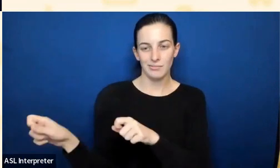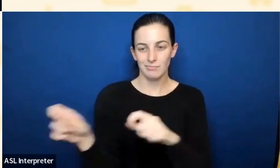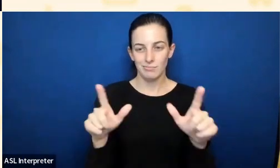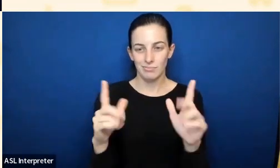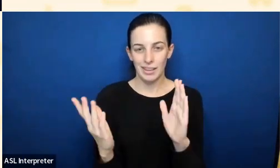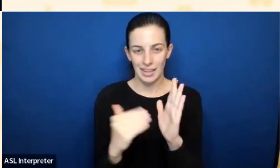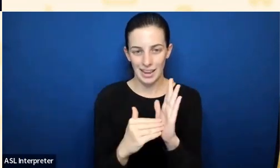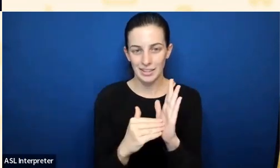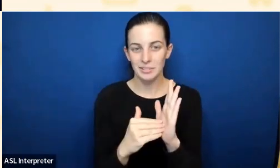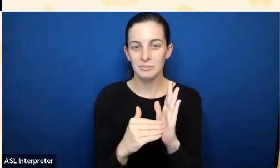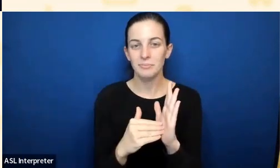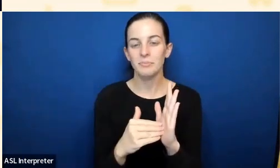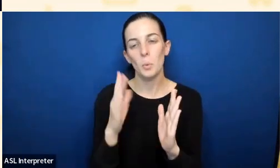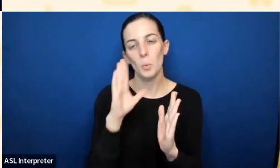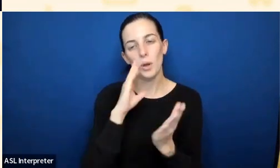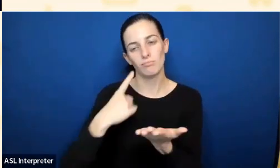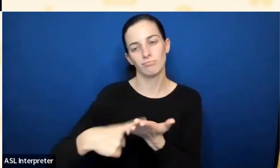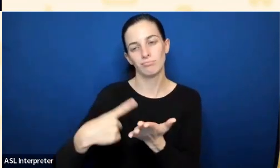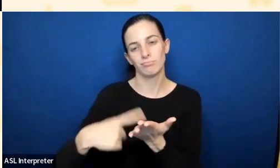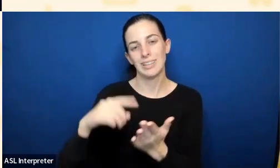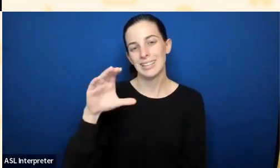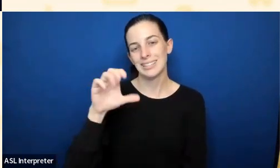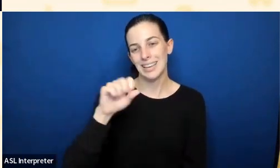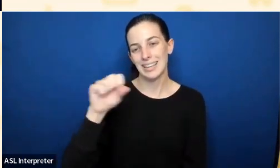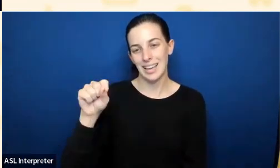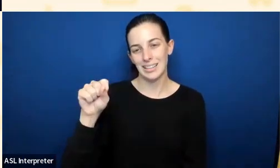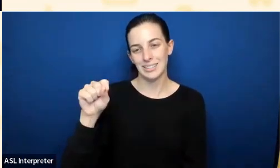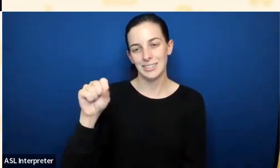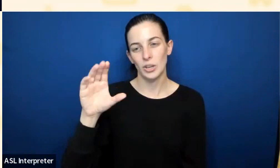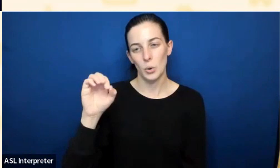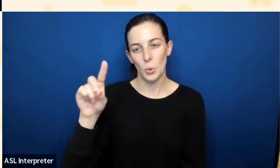Vamos a repasar el código CSS. Solo mencionaré algunas cosas.